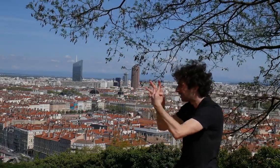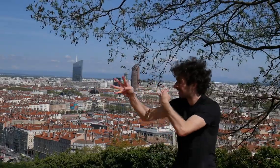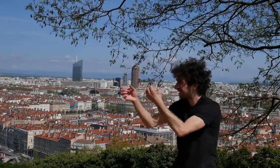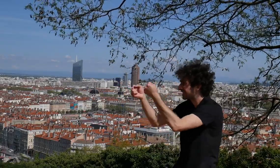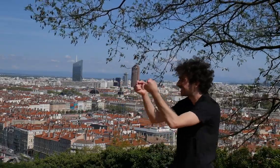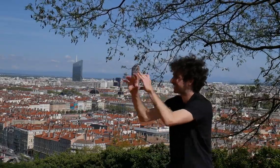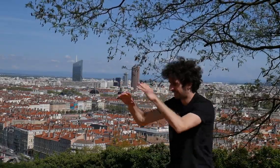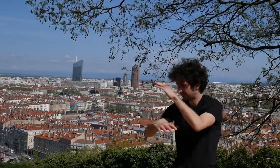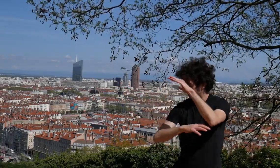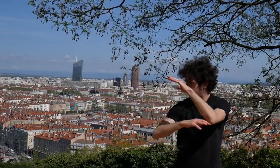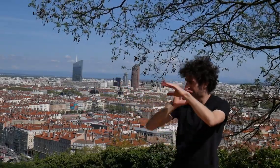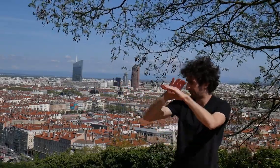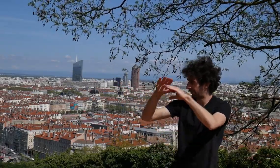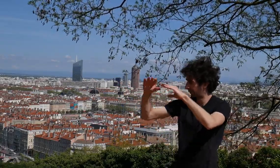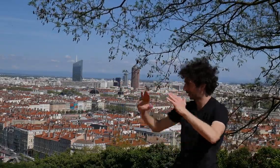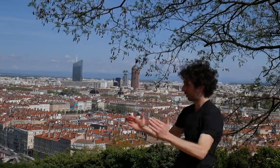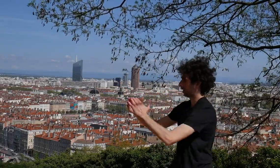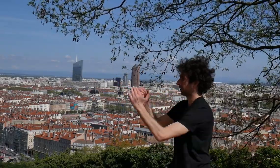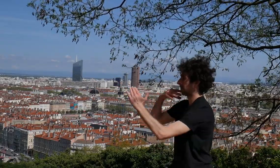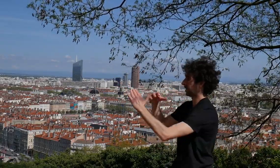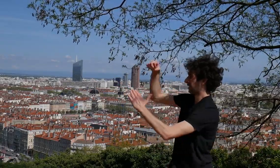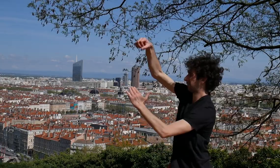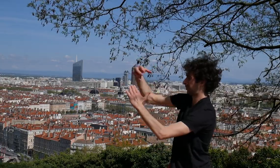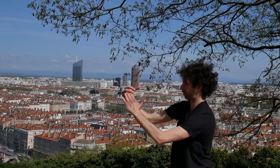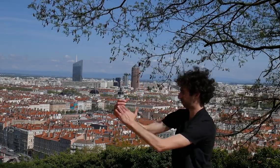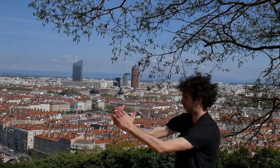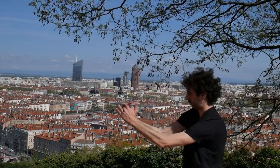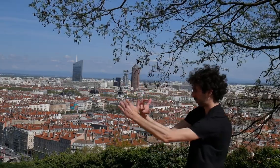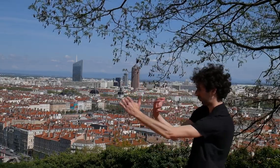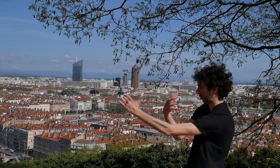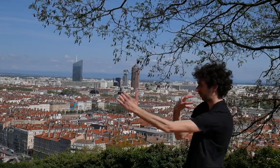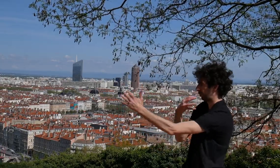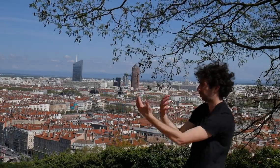qui devient sec et transparent. Il est alors possible de voir le Mont-Blanc réfléchi par le soleil.